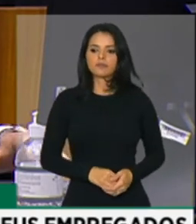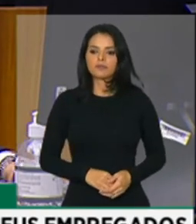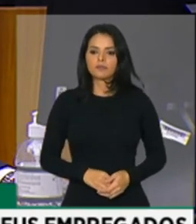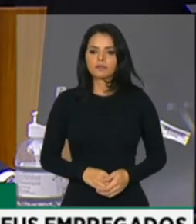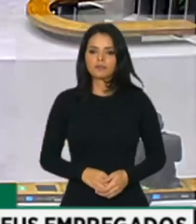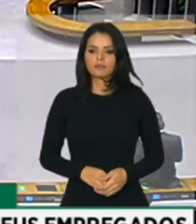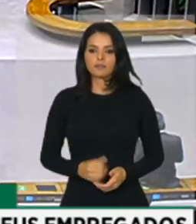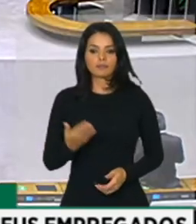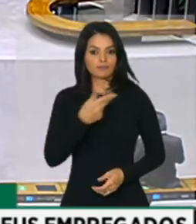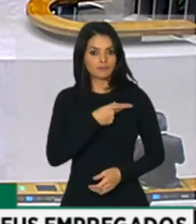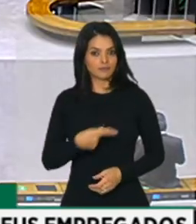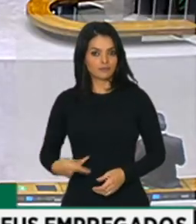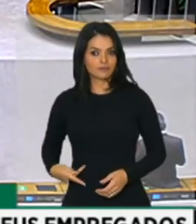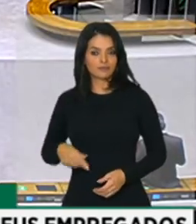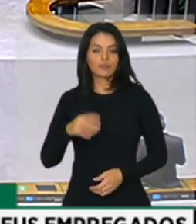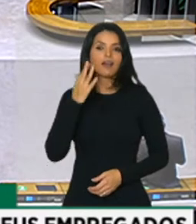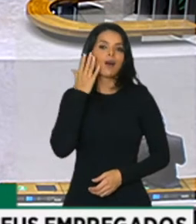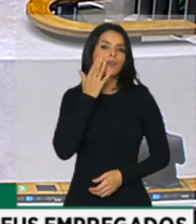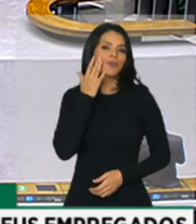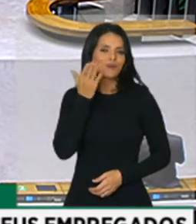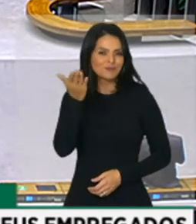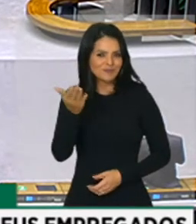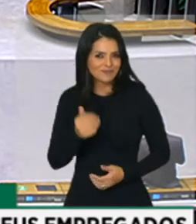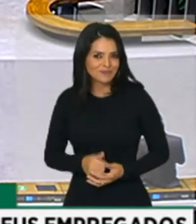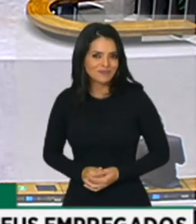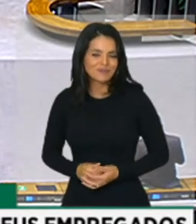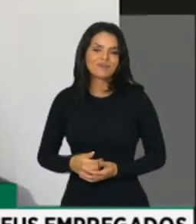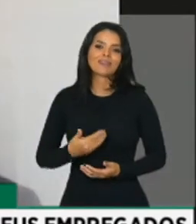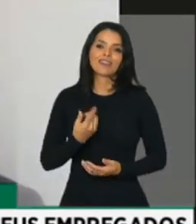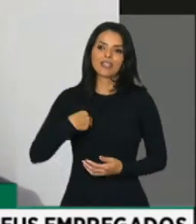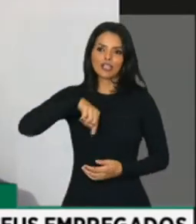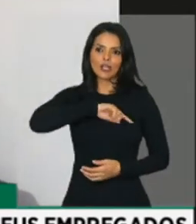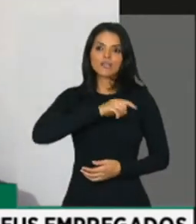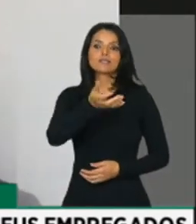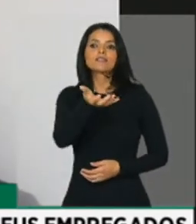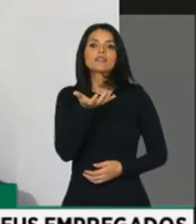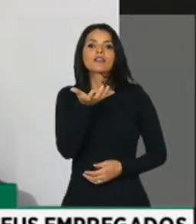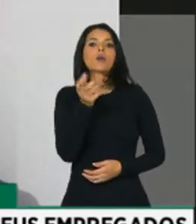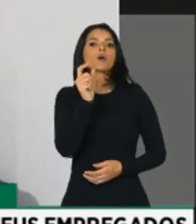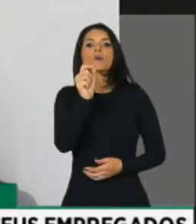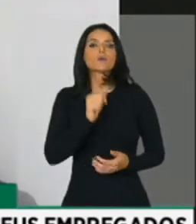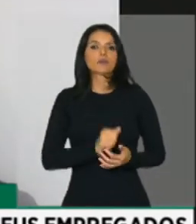ORIENTA O CIDADANIA. -- [DEPUTADO]: SENHOR PRESIDENTE, ARTHUR LIRA, NÓS QUERÍAMOS CONSIDERAR QUE ESTA MATÉRIA NÃO É ATINENTE AO